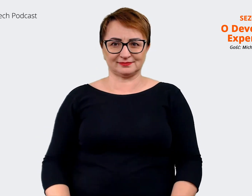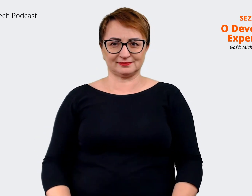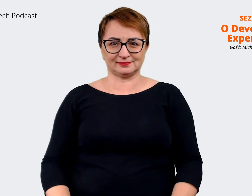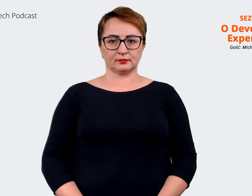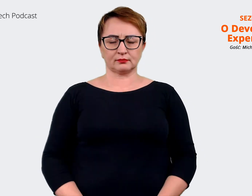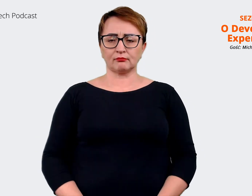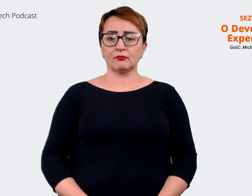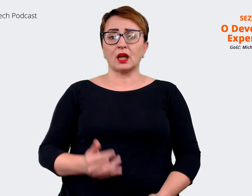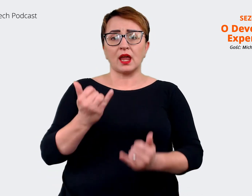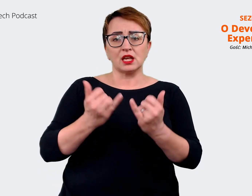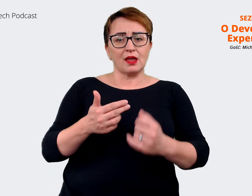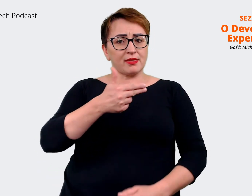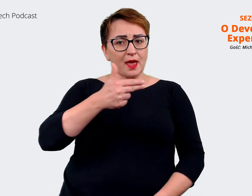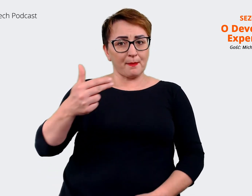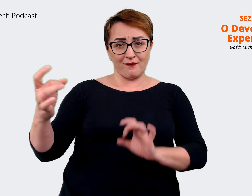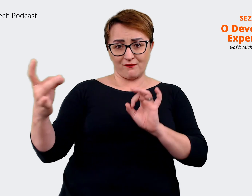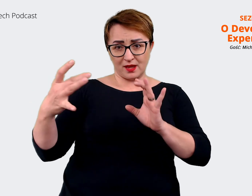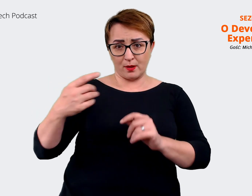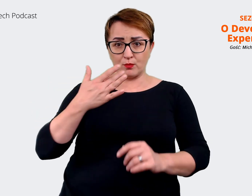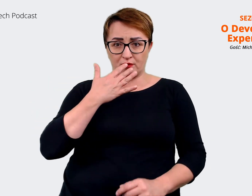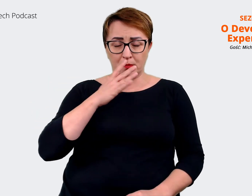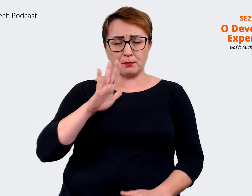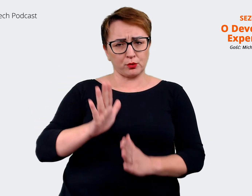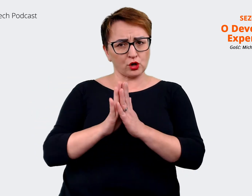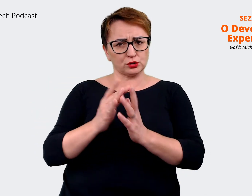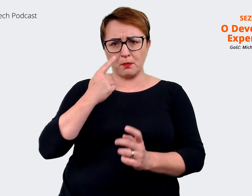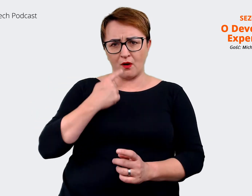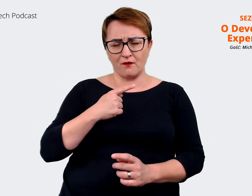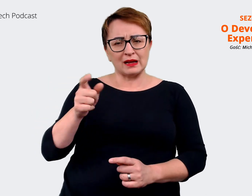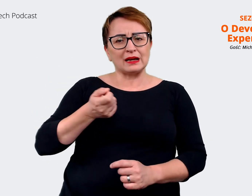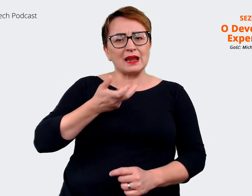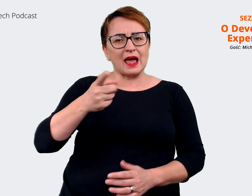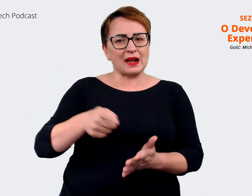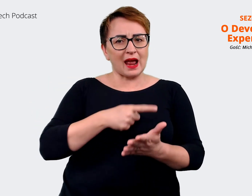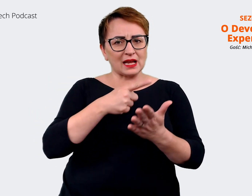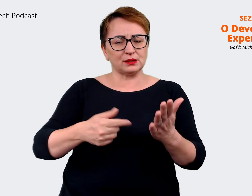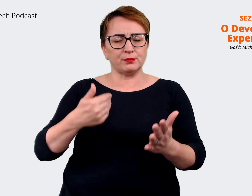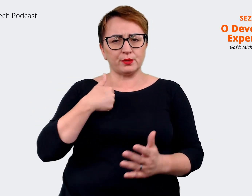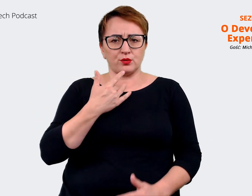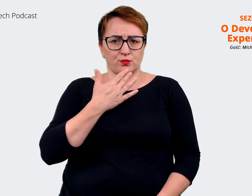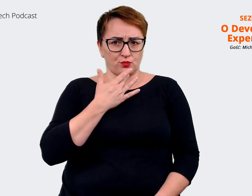to powiedz mi... bo też parokrotnie w czasie naszej rozmowy powiedziałeś, że Allegro Developer